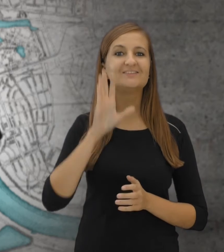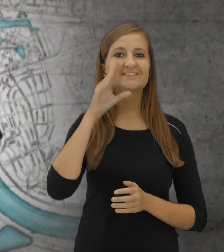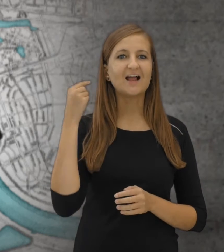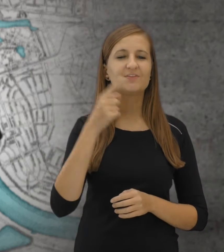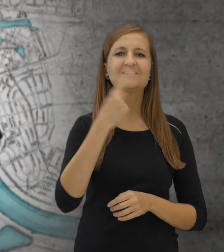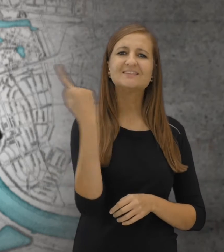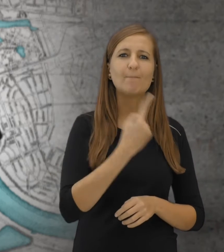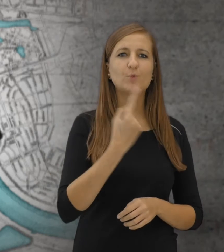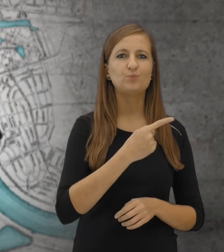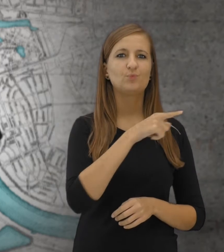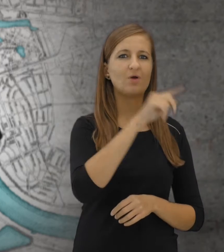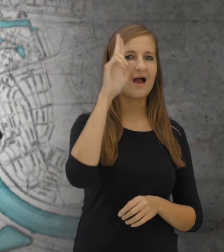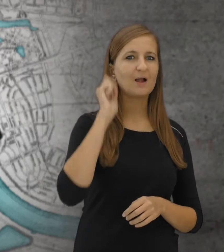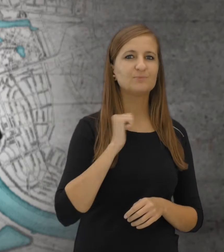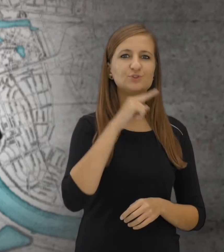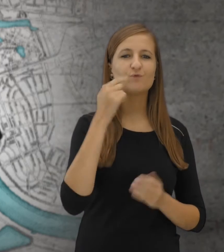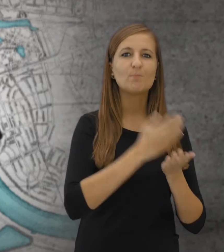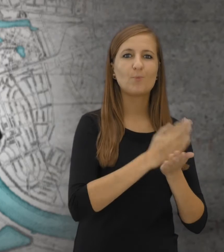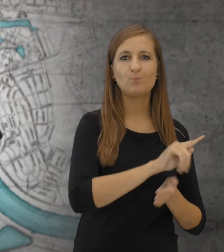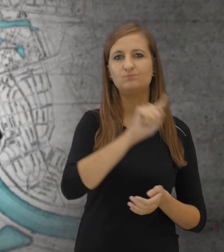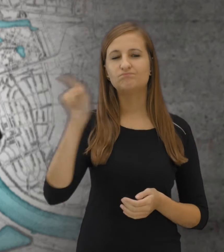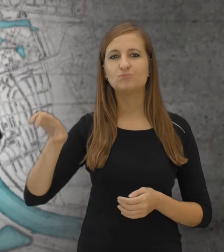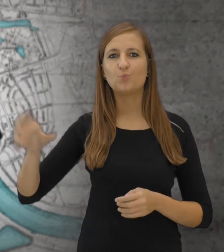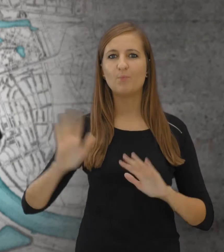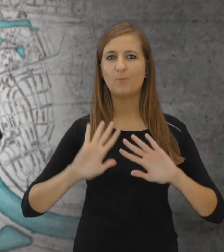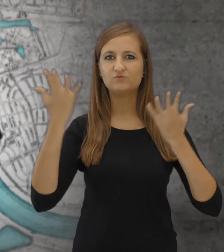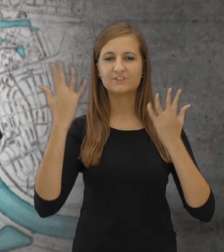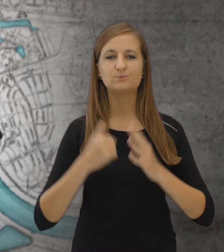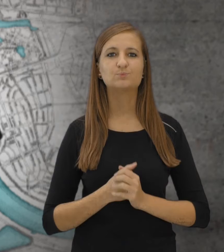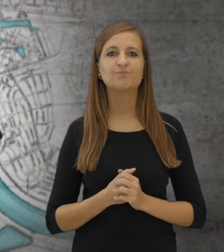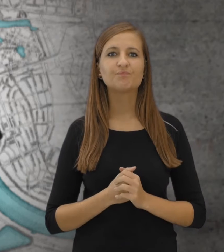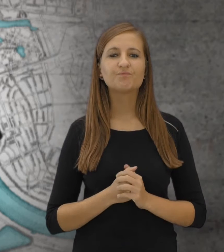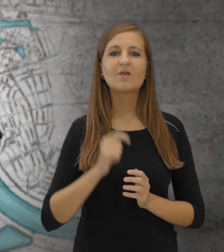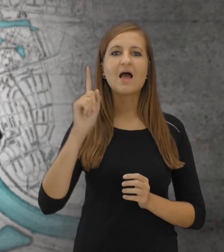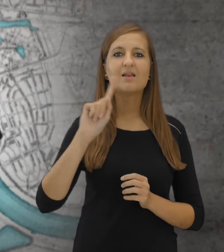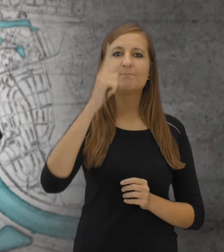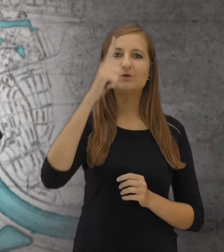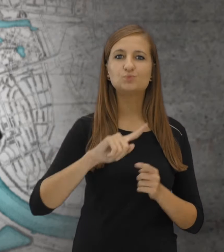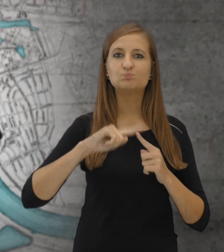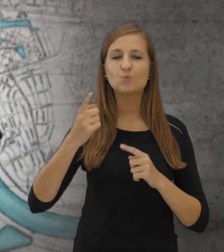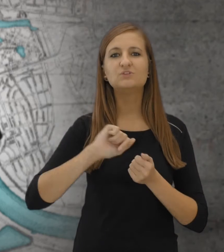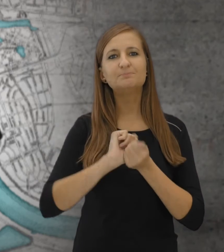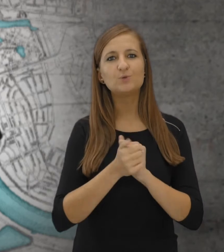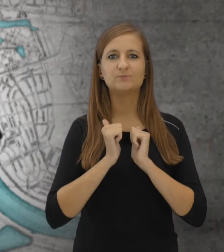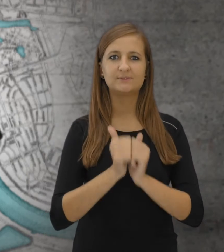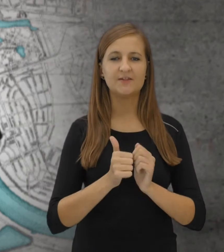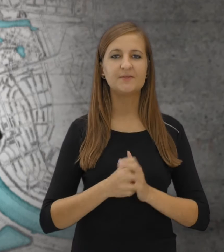Stalin zabronił Armii Czerwonej pomagać powstańcom, ale po miesiącu zmienił zdanie.